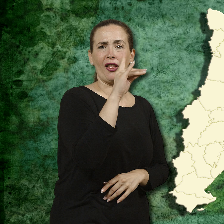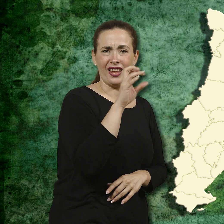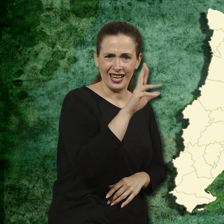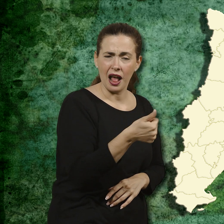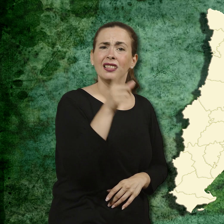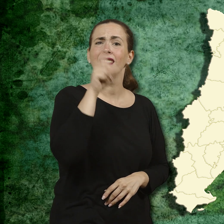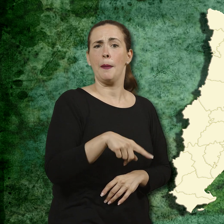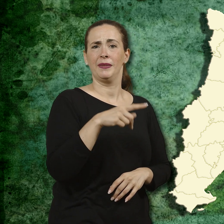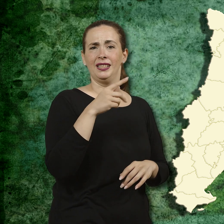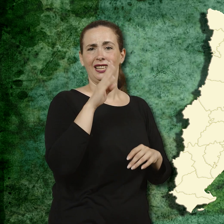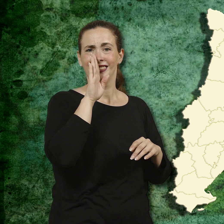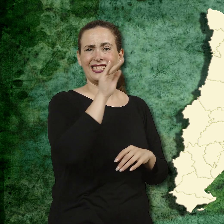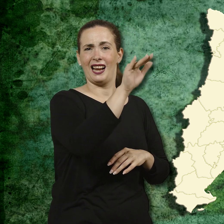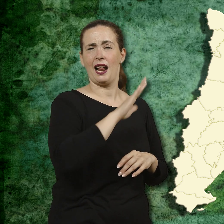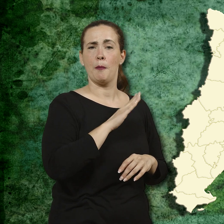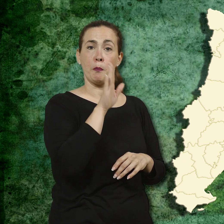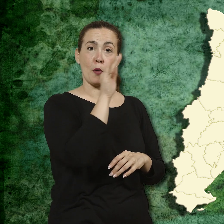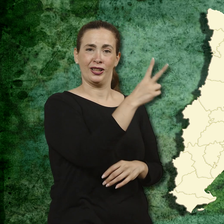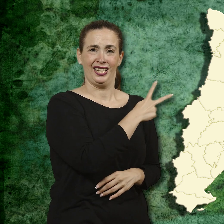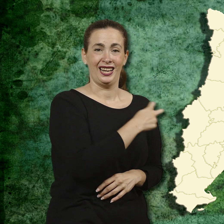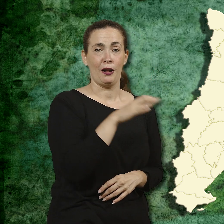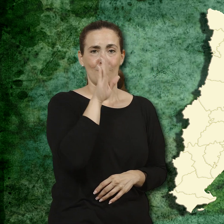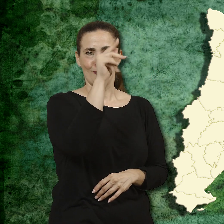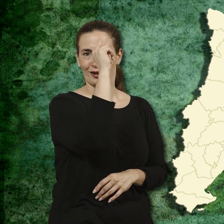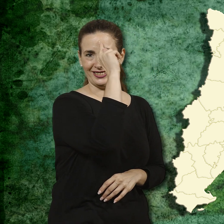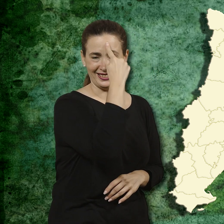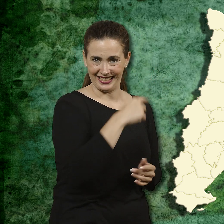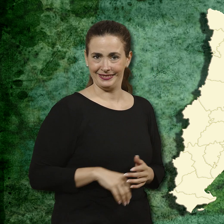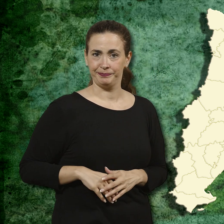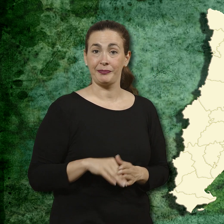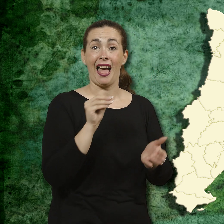de la Tordera i de les serres del Montnegre i del Montseny.